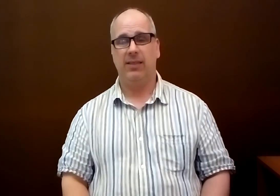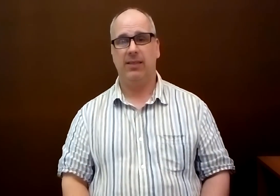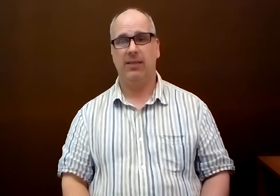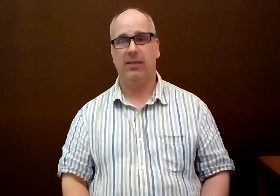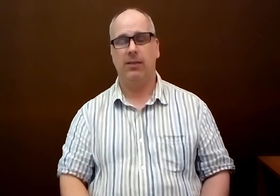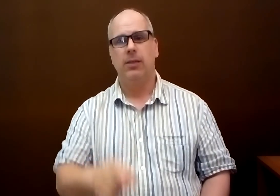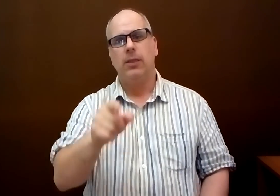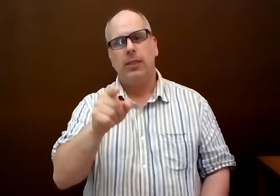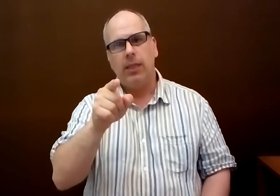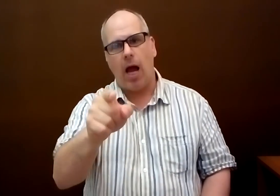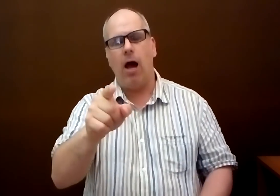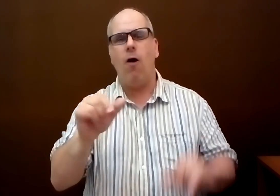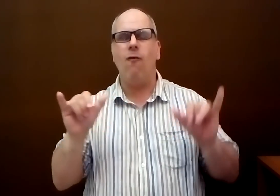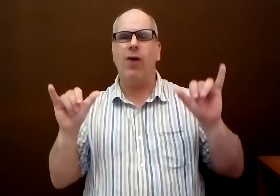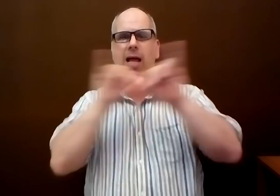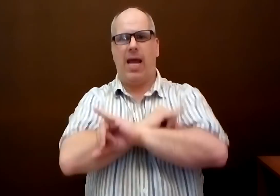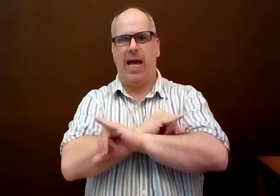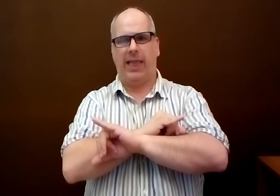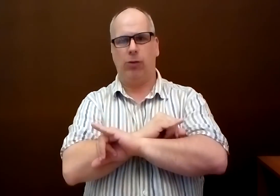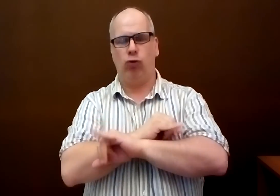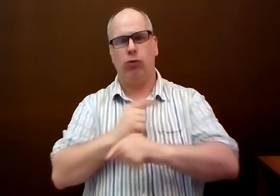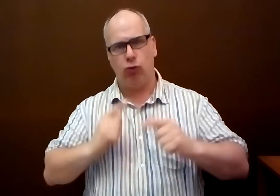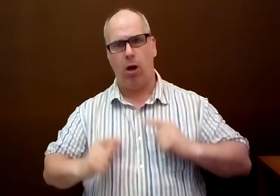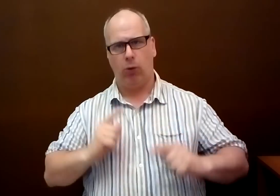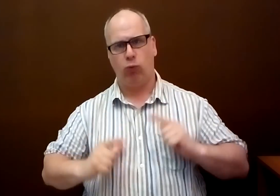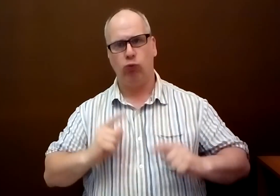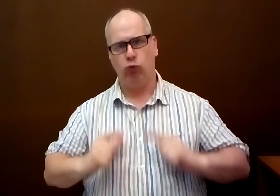Sajnos te csak félreértesz!